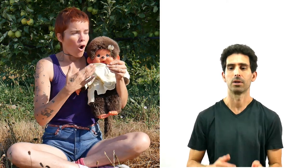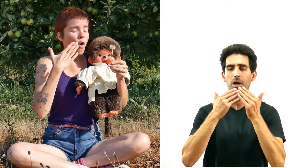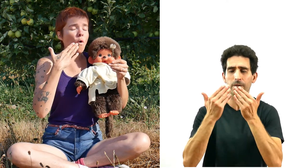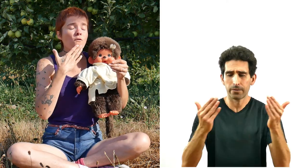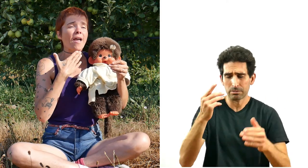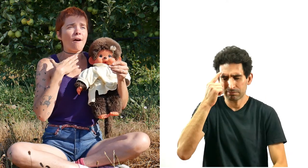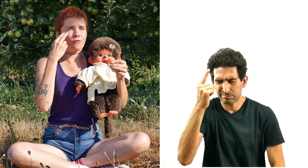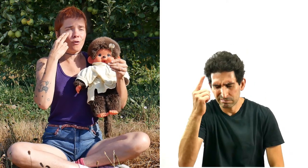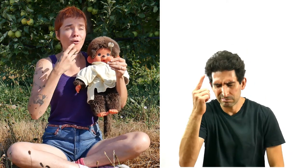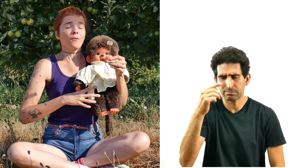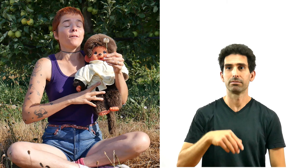On fait un vœu.